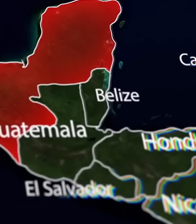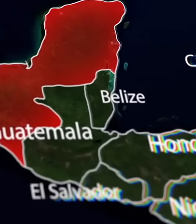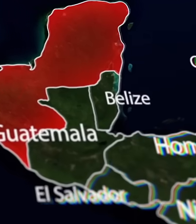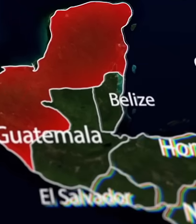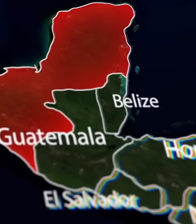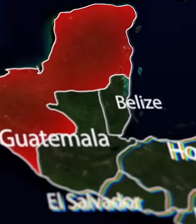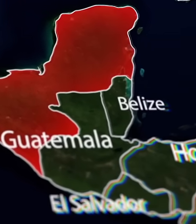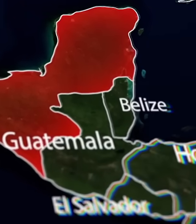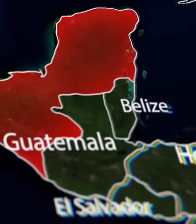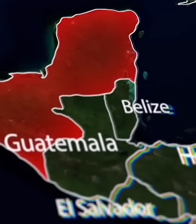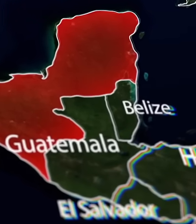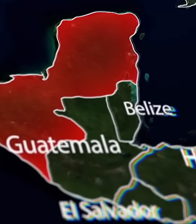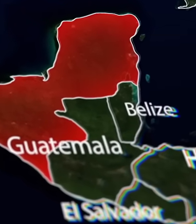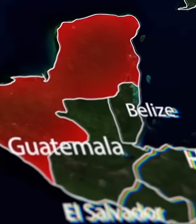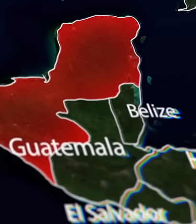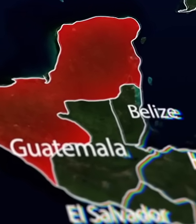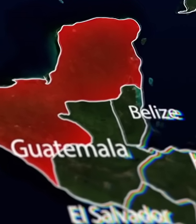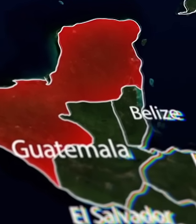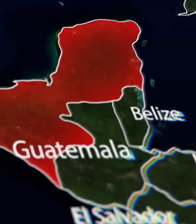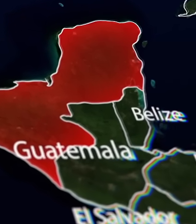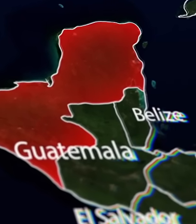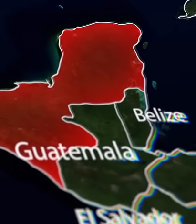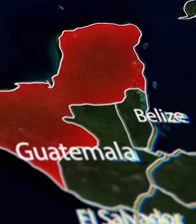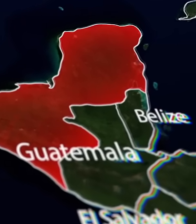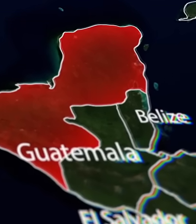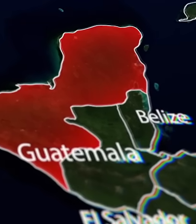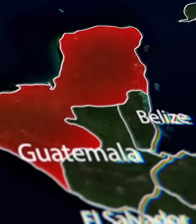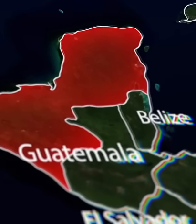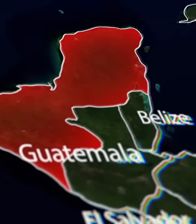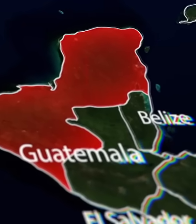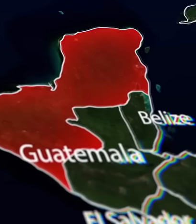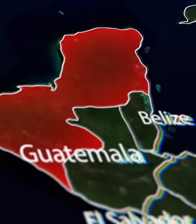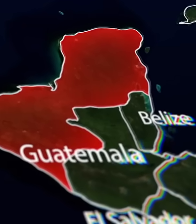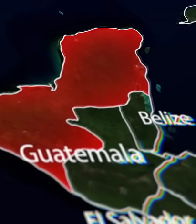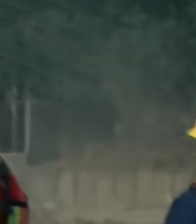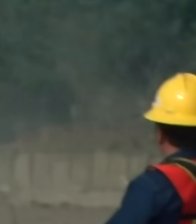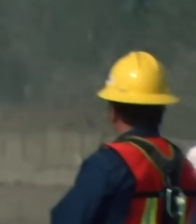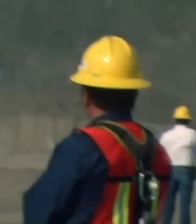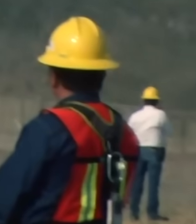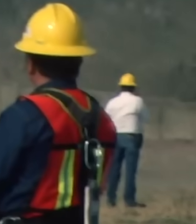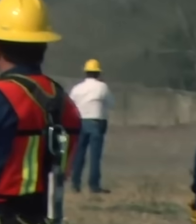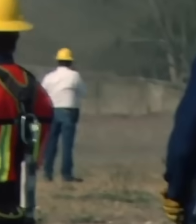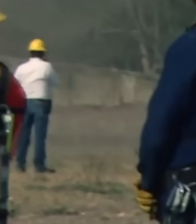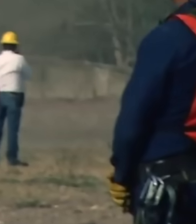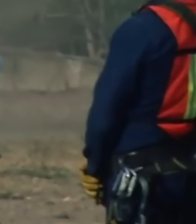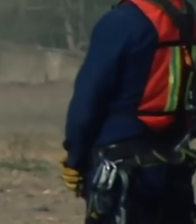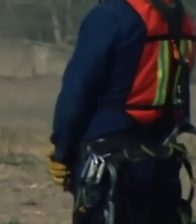continuo en todos los rincones de México. Este plan, con inversiones previstas hasta 2030,